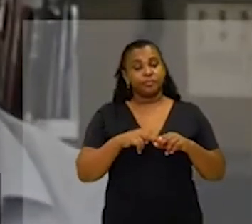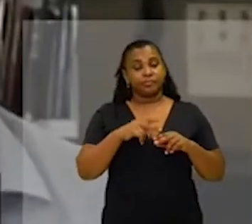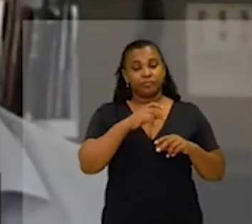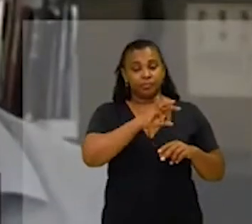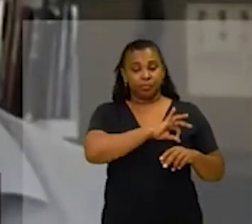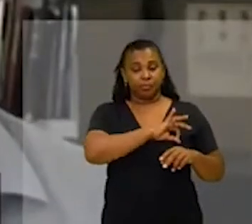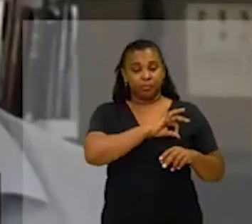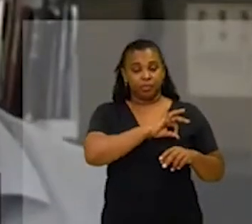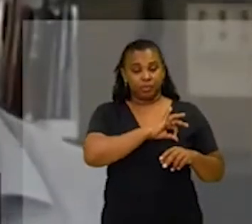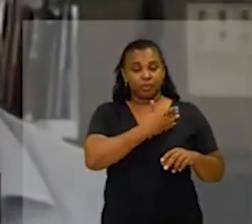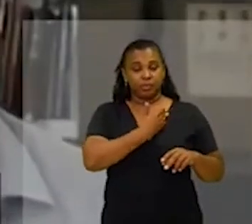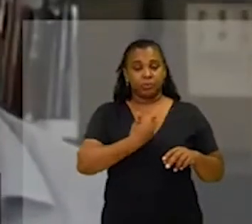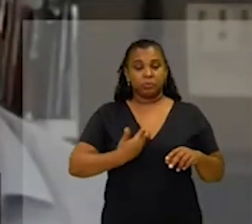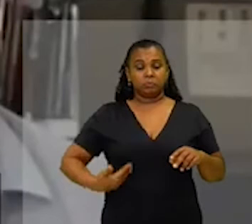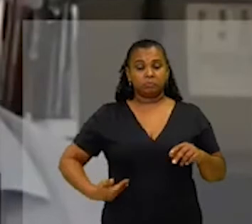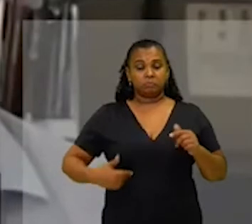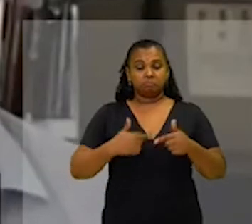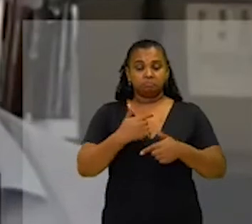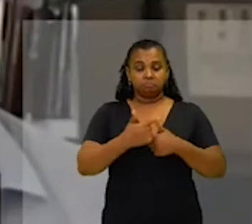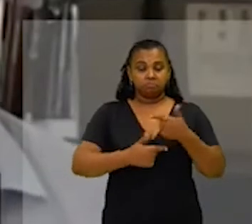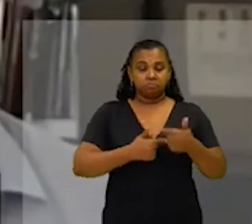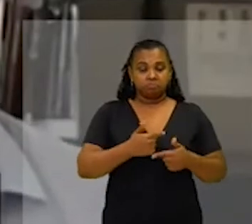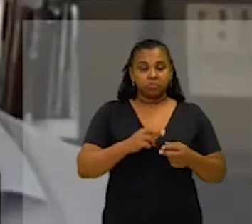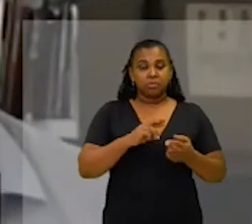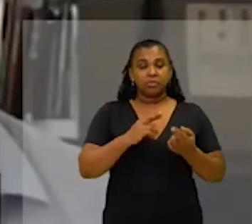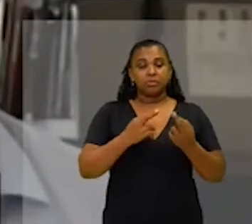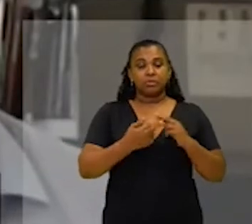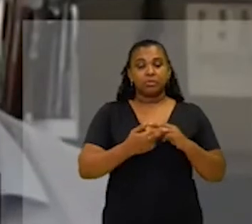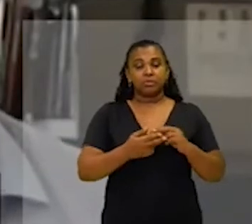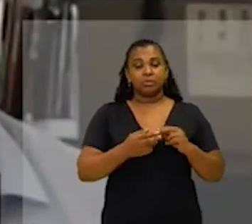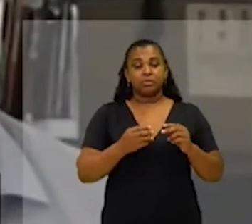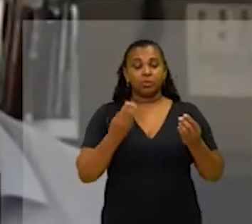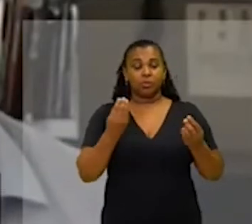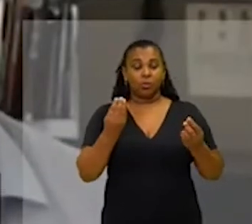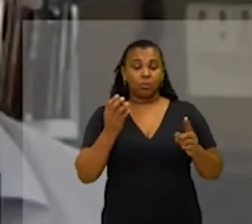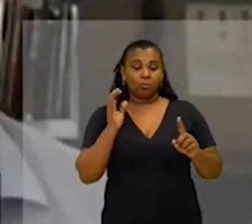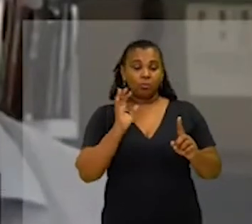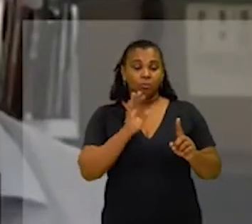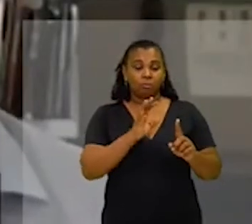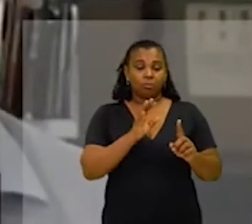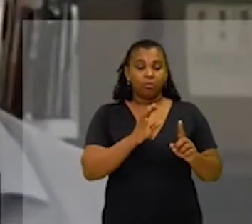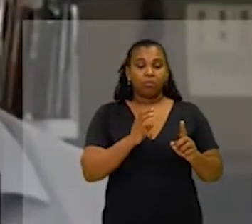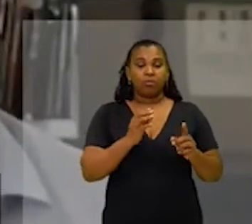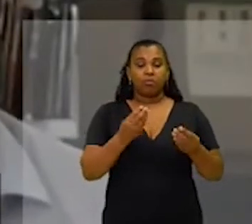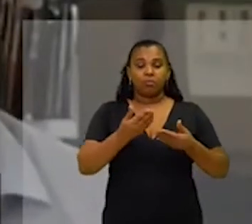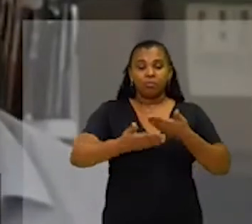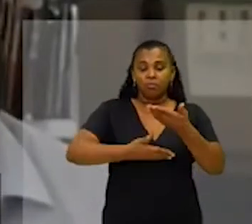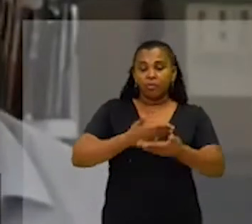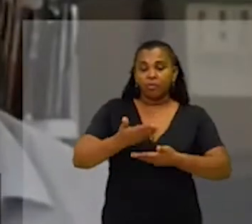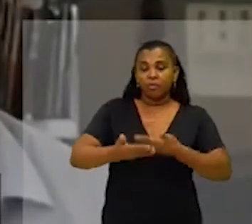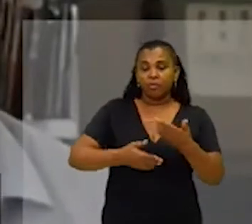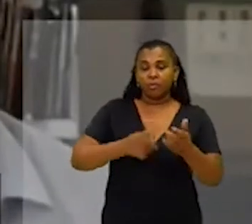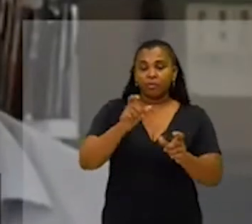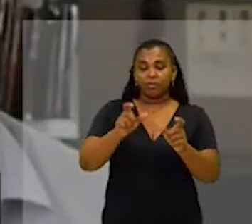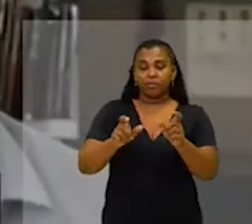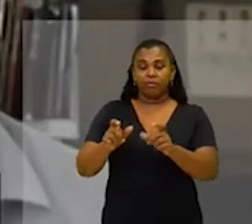Estado né em relação à forma de abordagem de tratamento é com a população negra sobretudo a